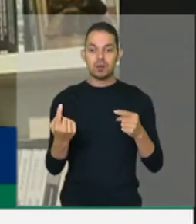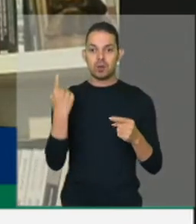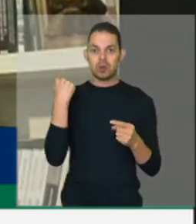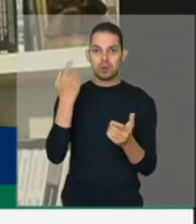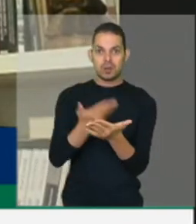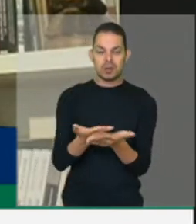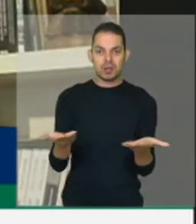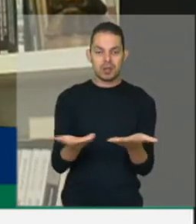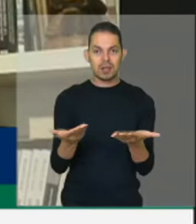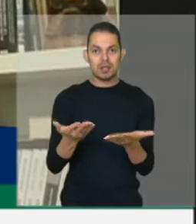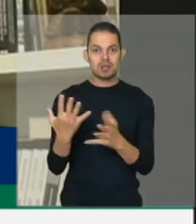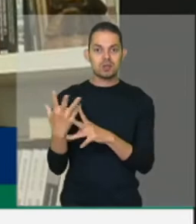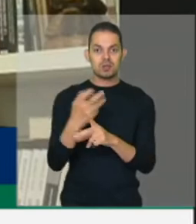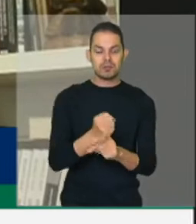PARA CÁ , RESPONSÁVEL POR 30% DAS MORTES DE COVID-19. NO